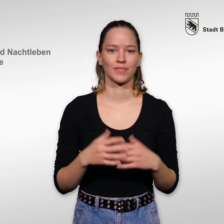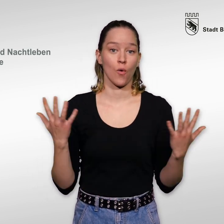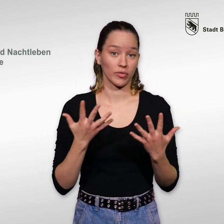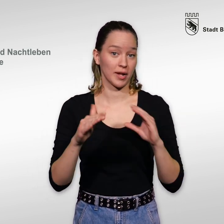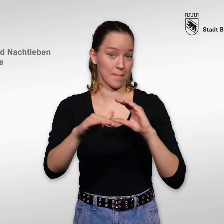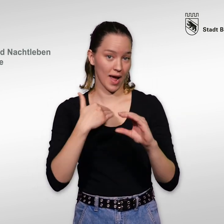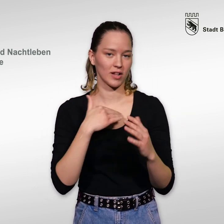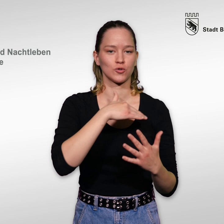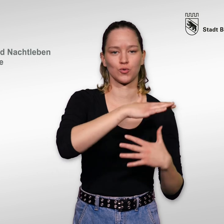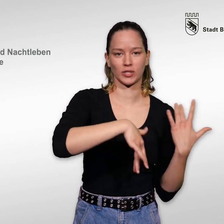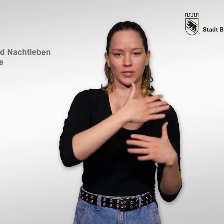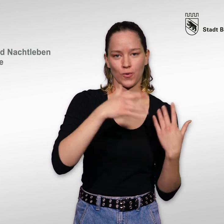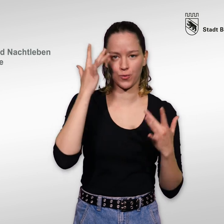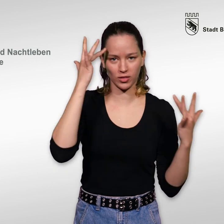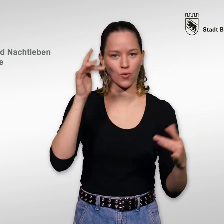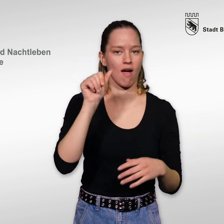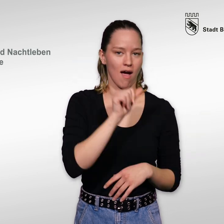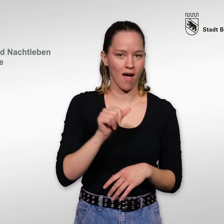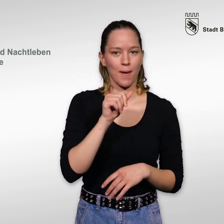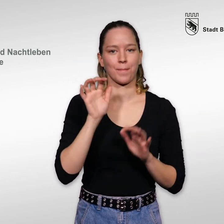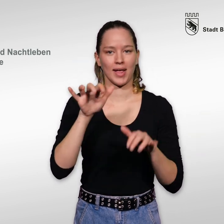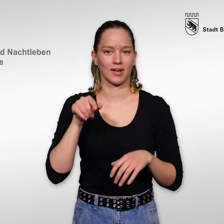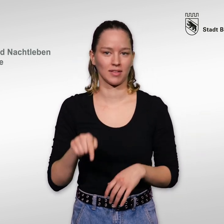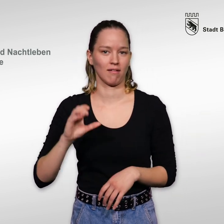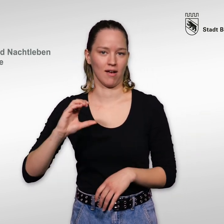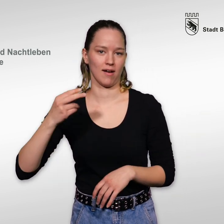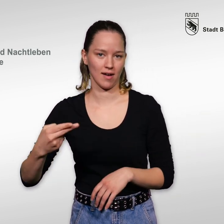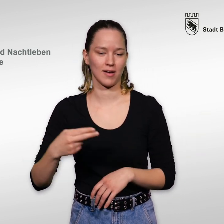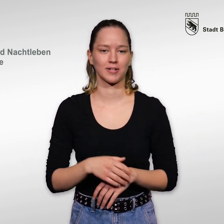Oder kontaktiere uns per E-Mail: soziokultur@bern.ch.